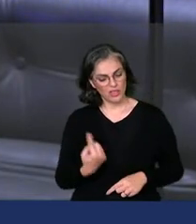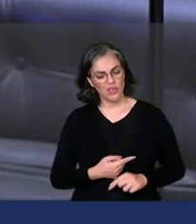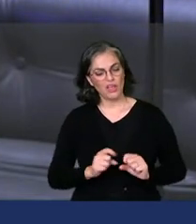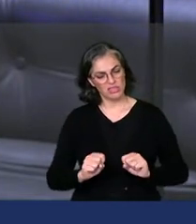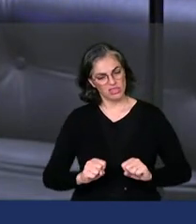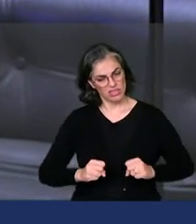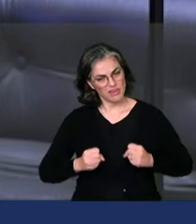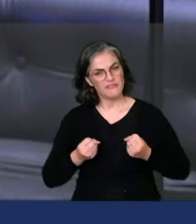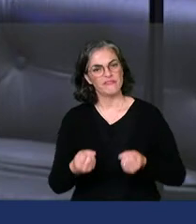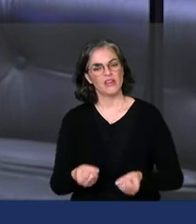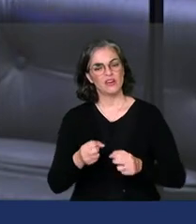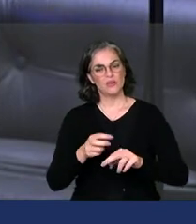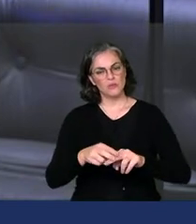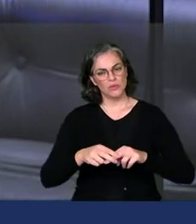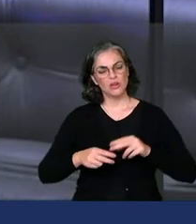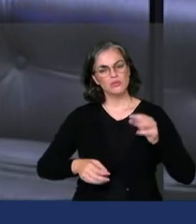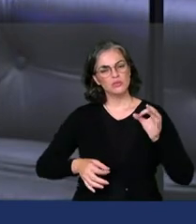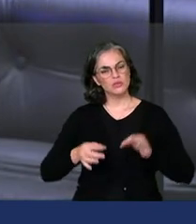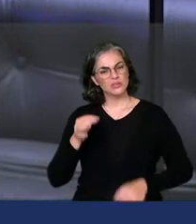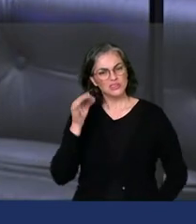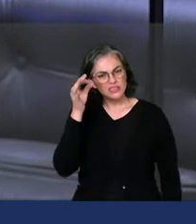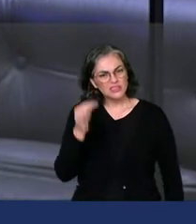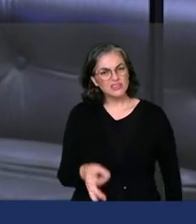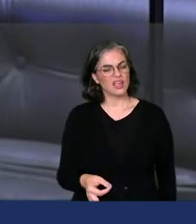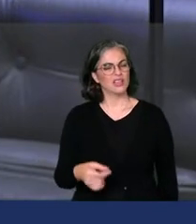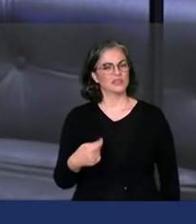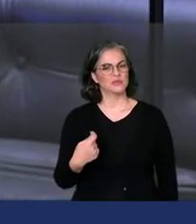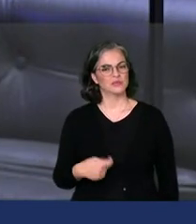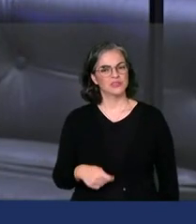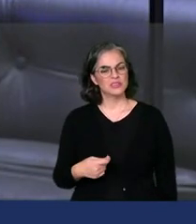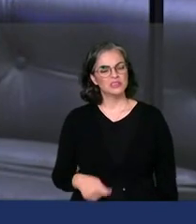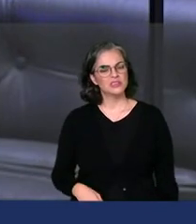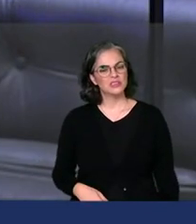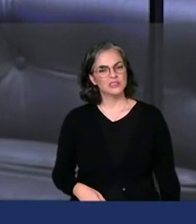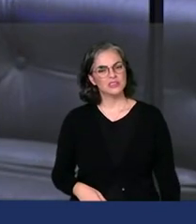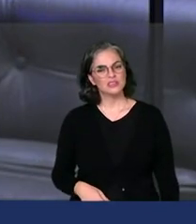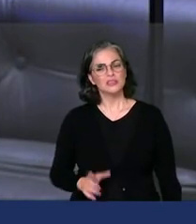HOJE ESTAMOS DEFENDENDO AQUI POR QUESTÃO DE JUSTIÇA. NÓS ESTAMOS, JÁ ESTÁ APROVADA A MATÉRIA, JÁ PASSOU, JÁ